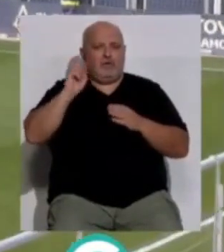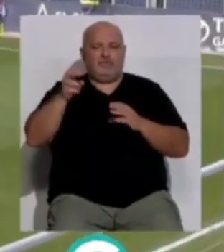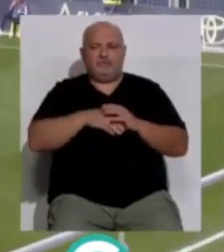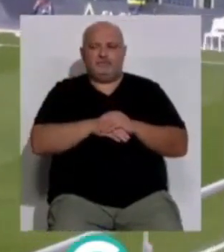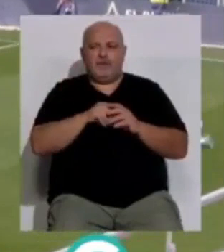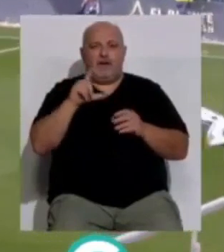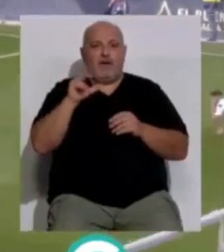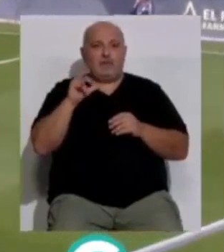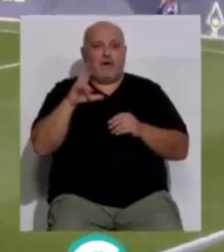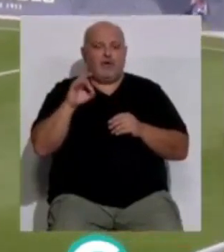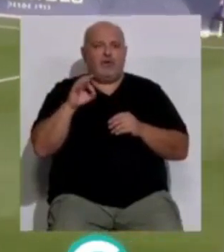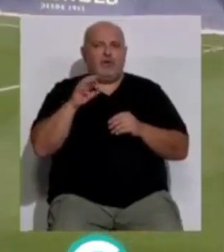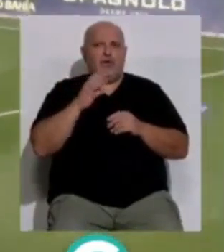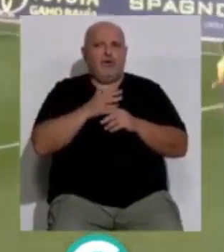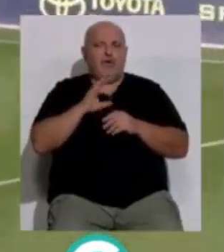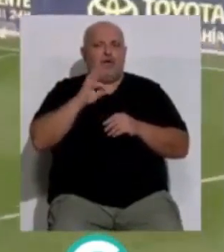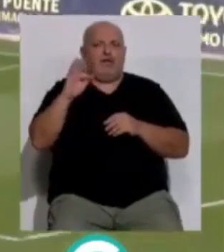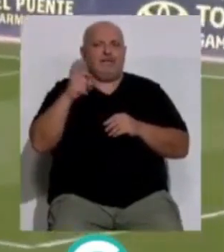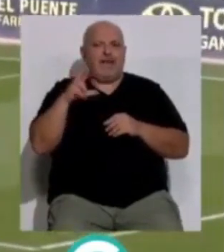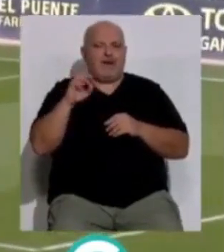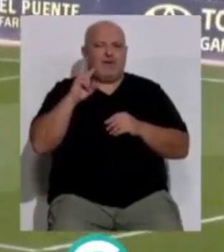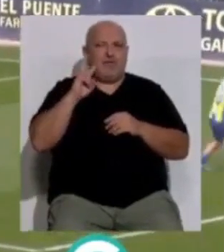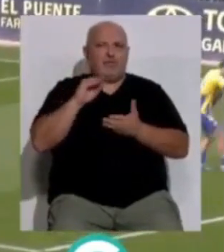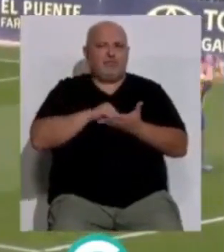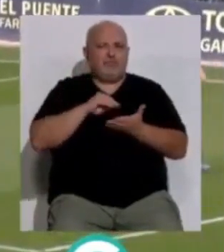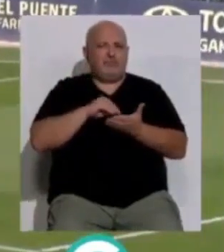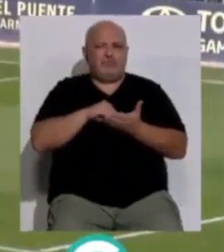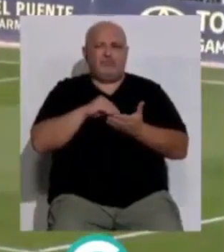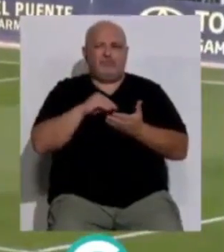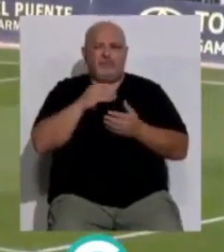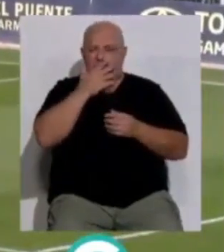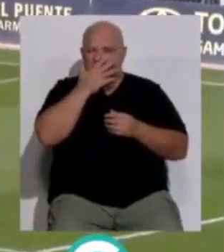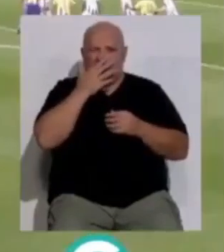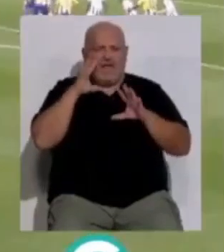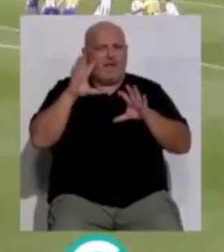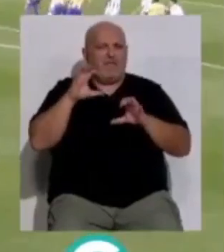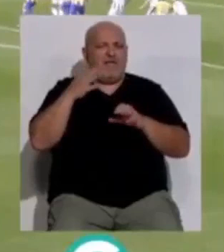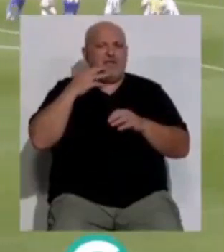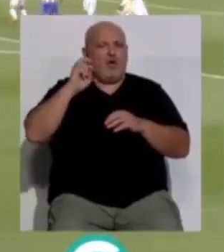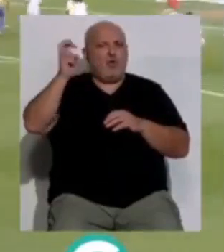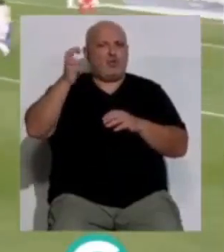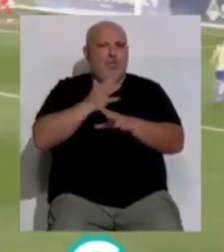fue lautaro empezó a jugar con salguero y yo lo vi mucho quizás aprendió mucho más en ese tiempo que